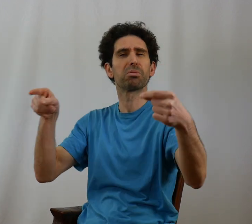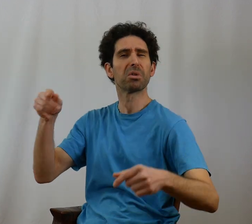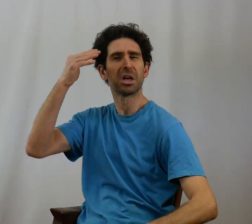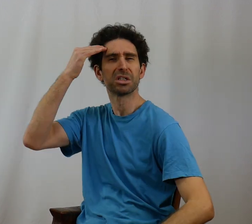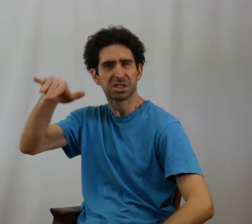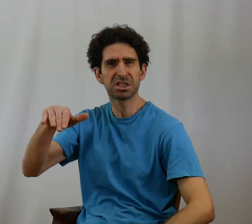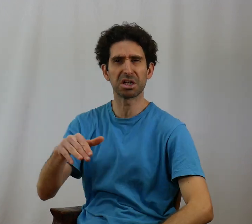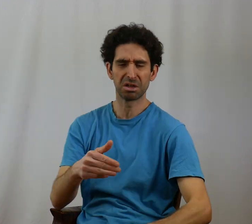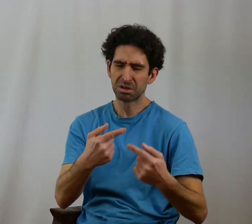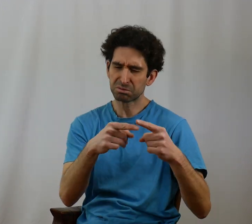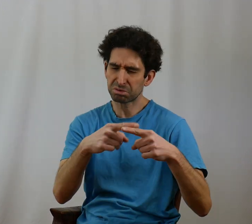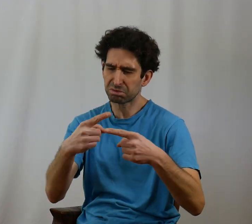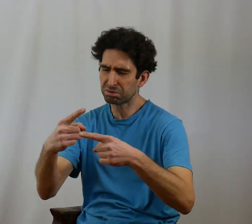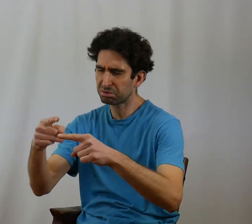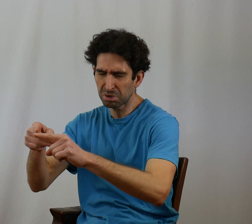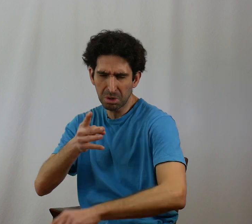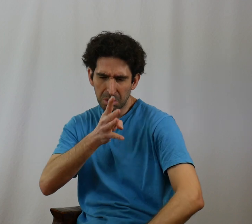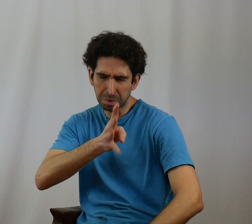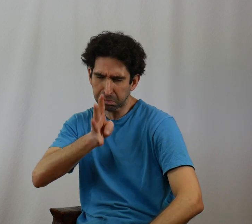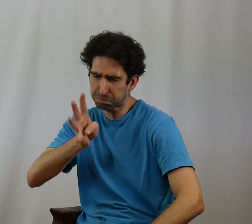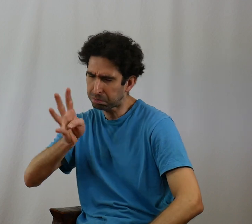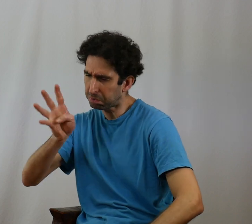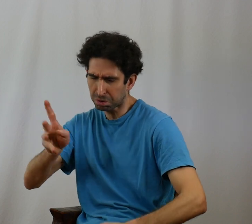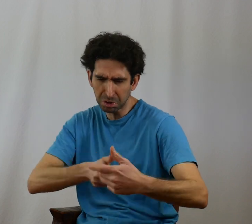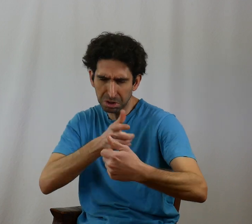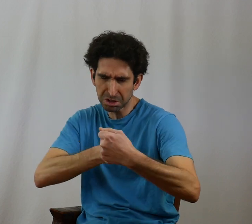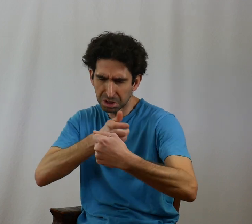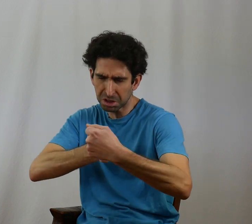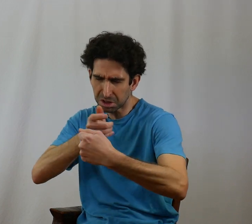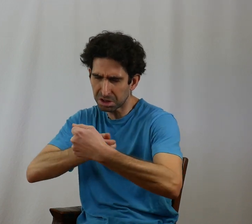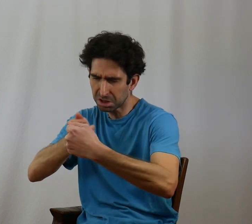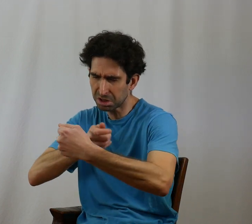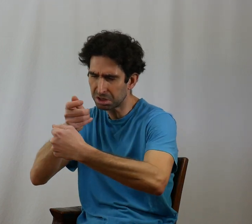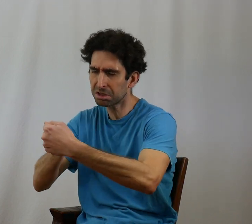Elle sait s'adapter aux différentes plantes.